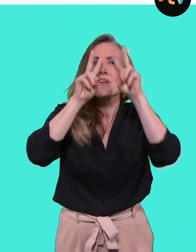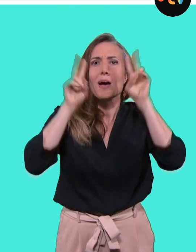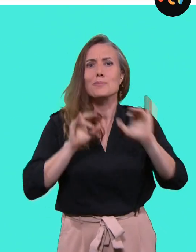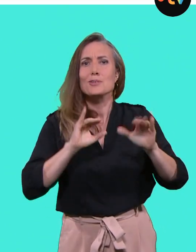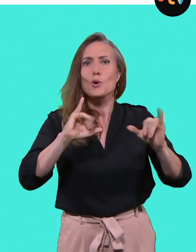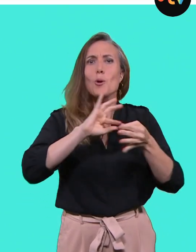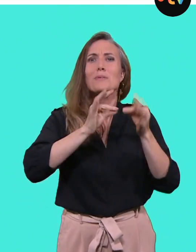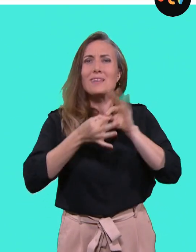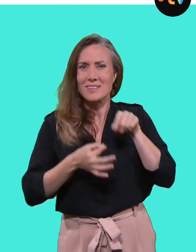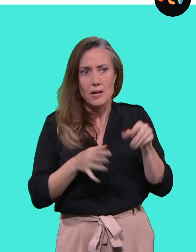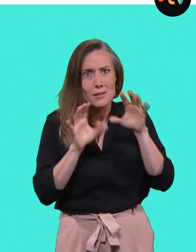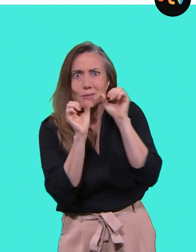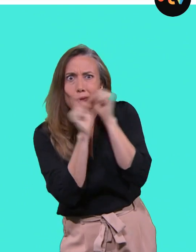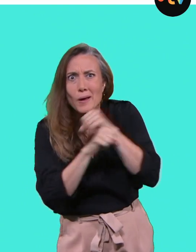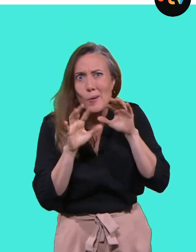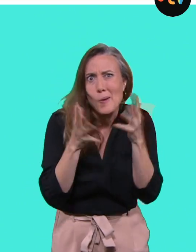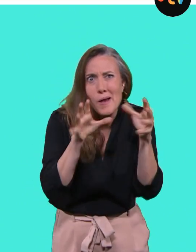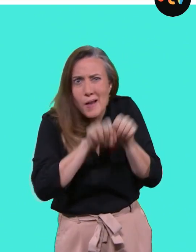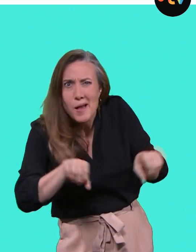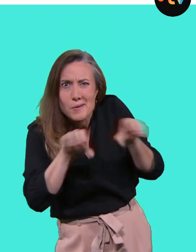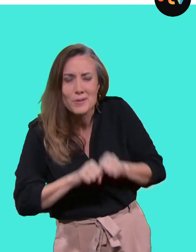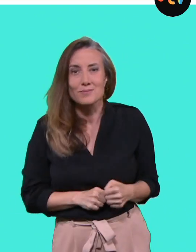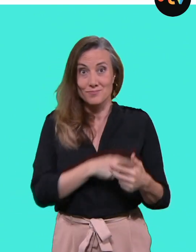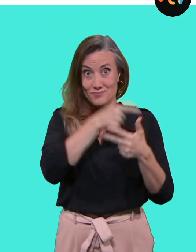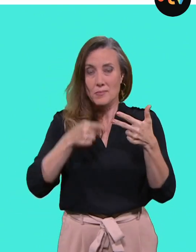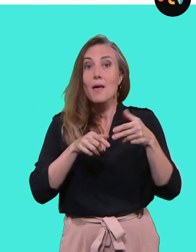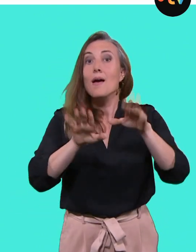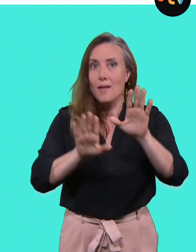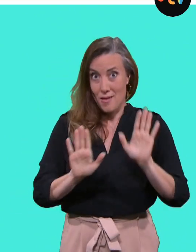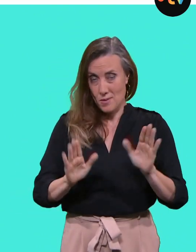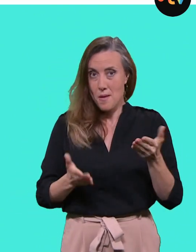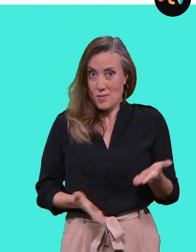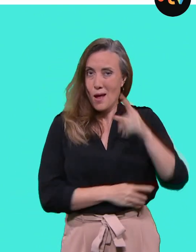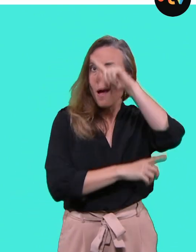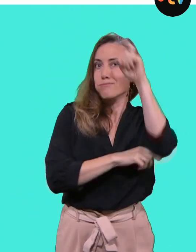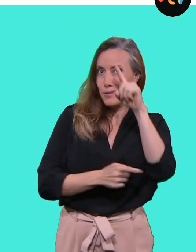3) Un reportage sur les secrets de fabrication de Zeus, le cheval des Jeux olympiques